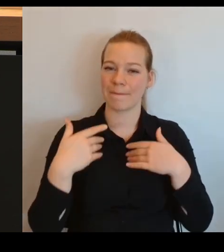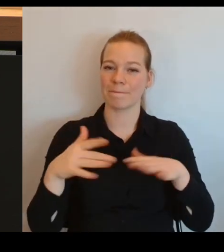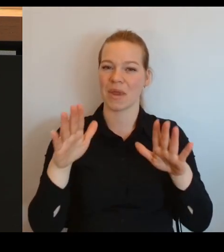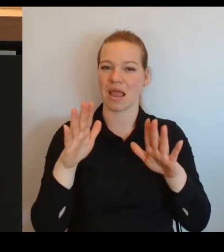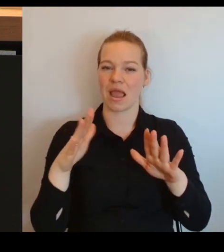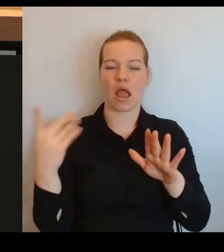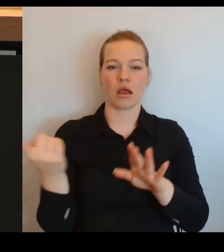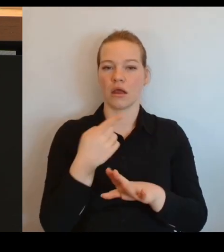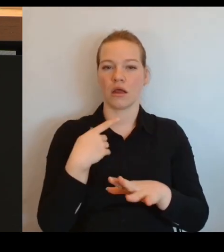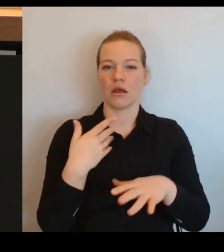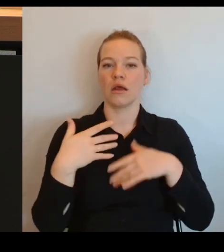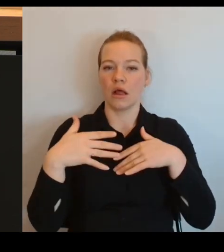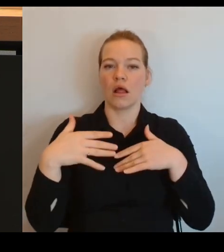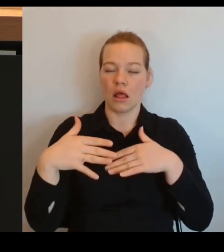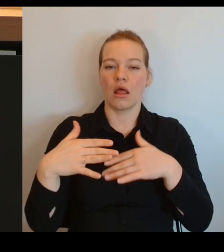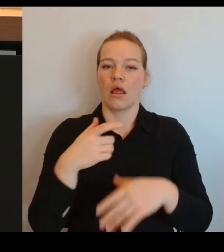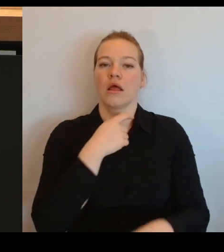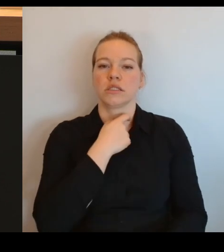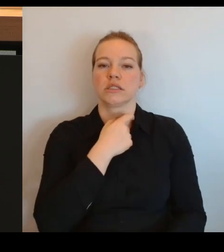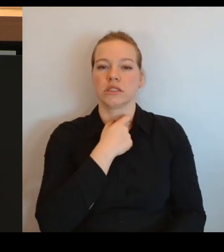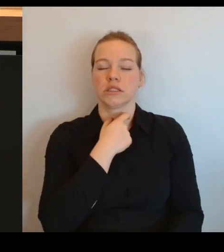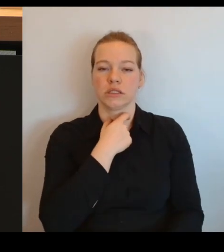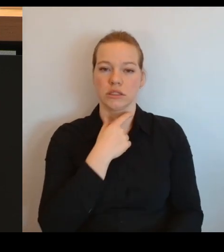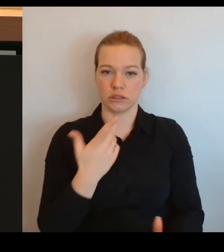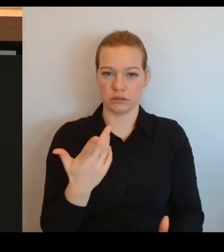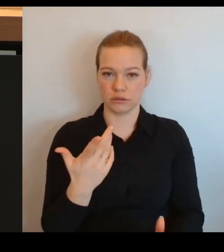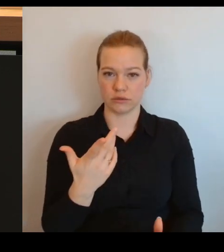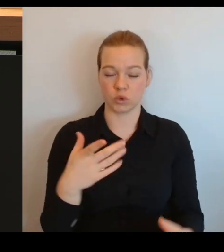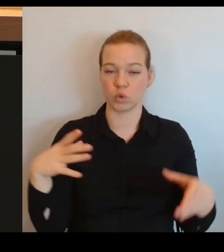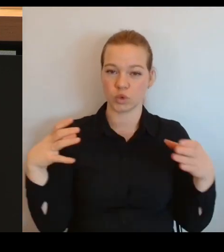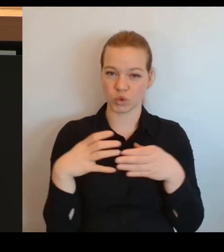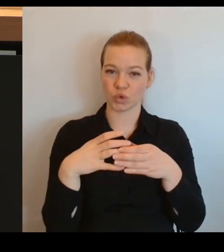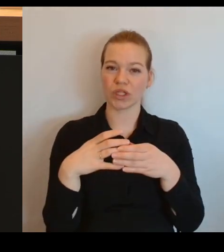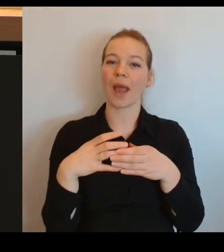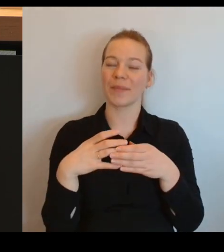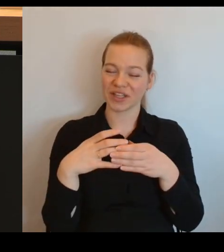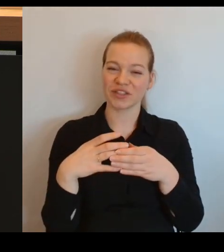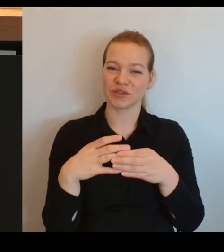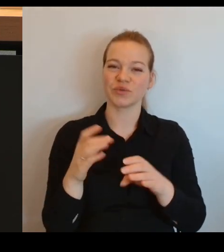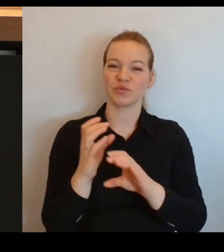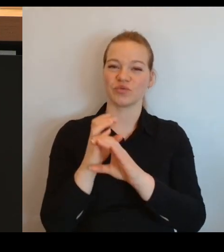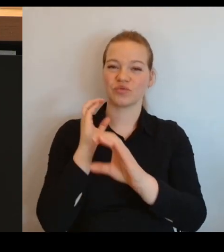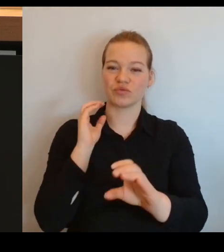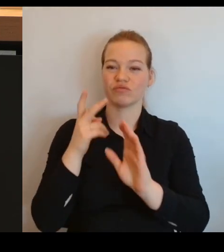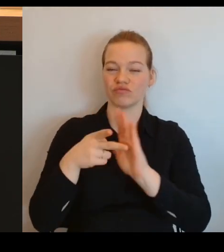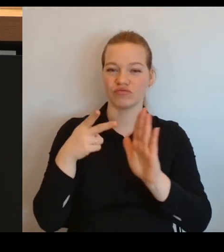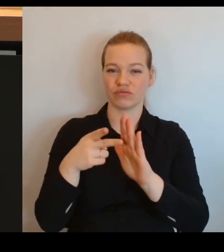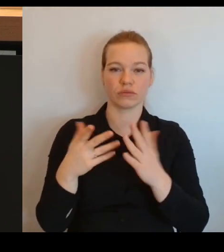Wir stecken fest bei der Verkehrswende, wir stecken fest beim Klimaschutz. Und vor allem stecken wir